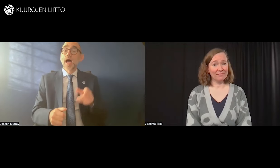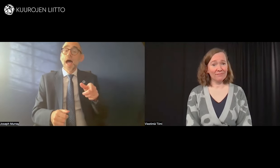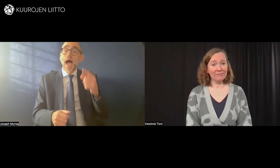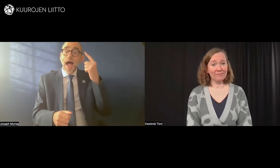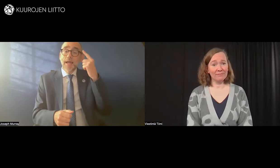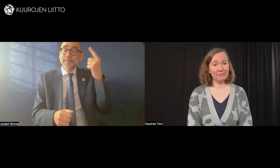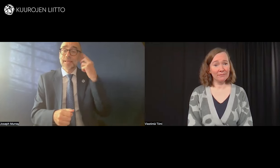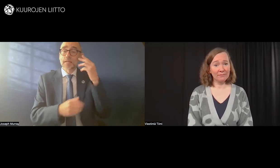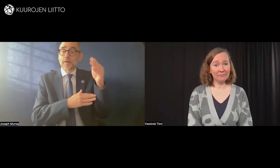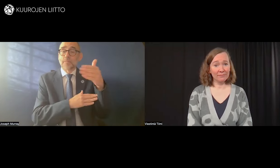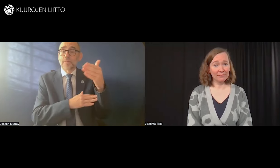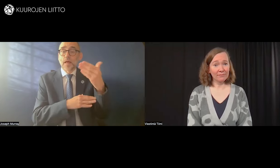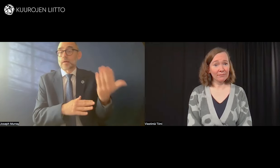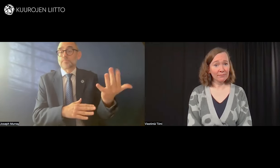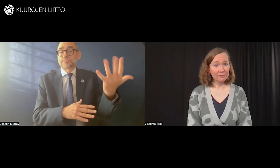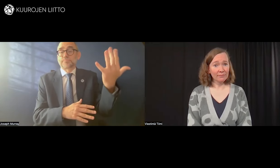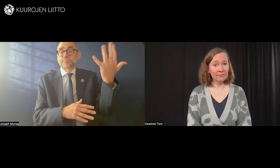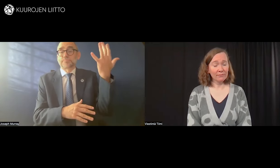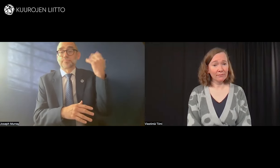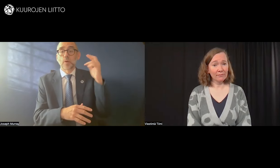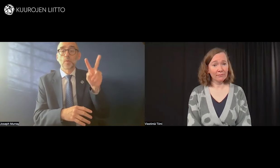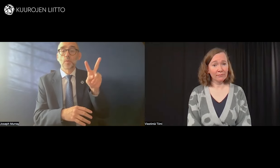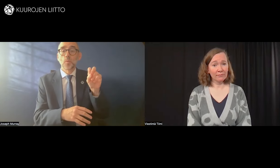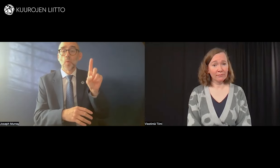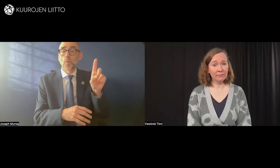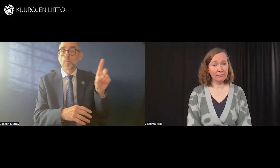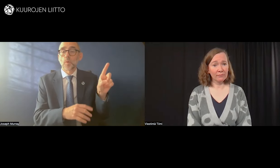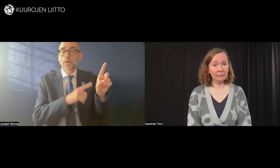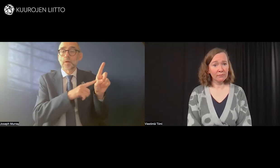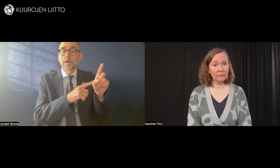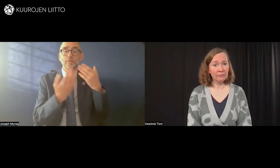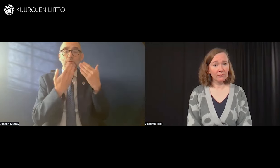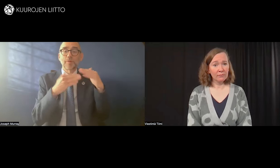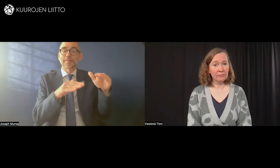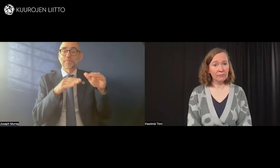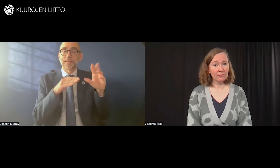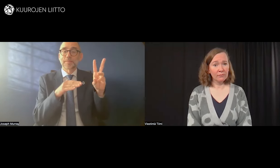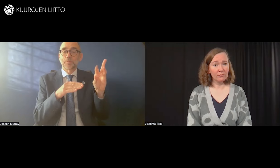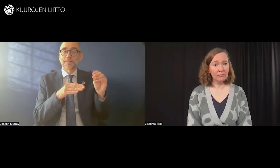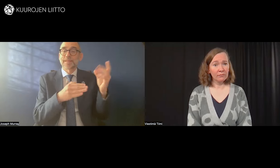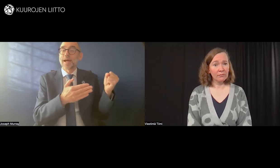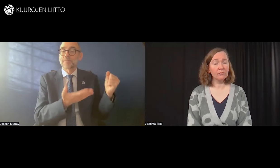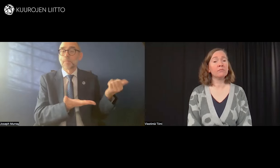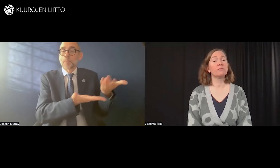Idea lipusta sai alkunsa jo vuonna 2011 WFD:n yleiskokouksessa.